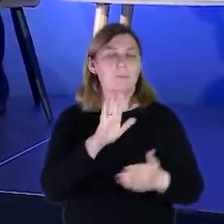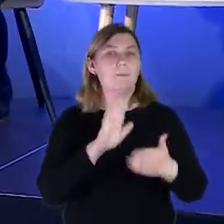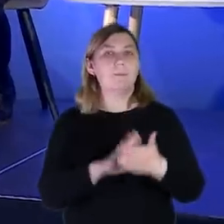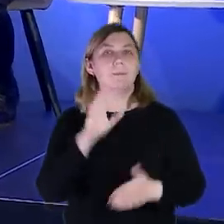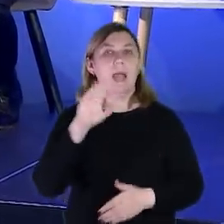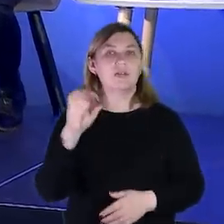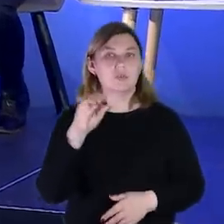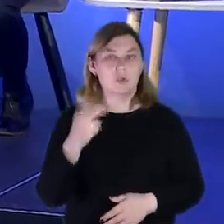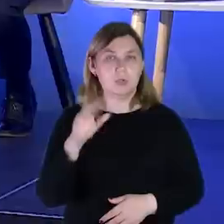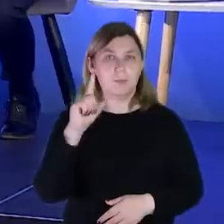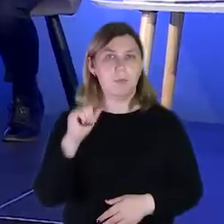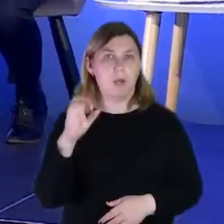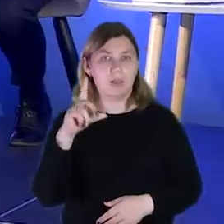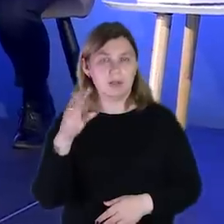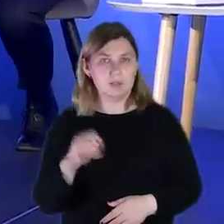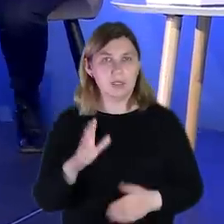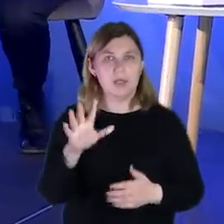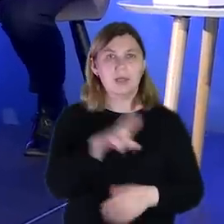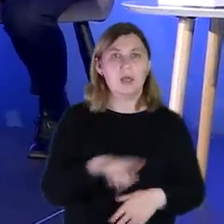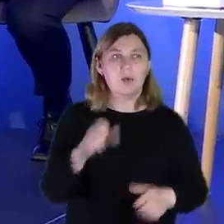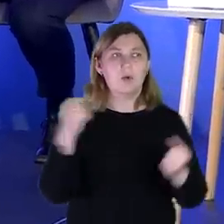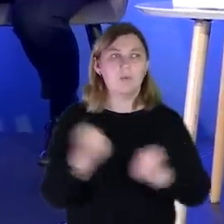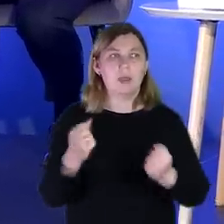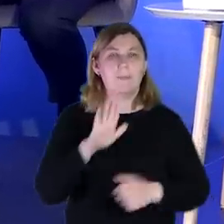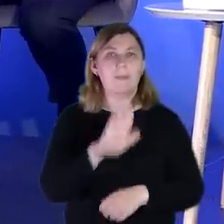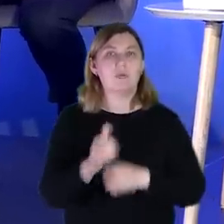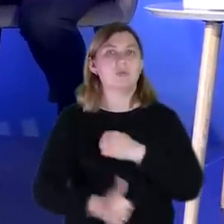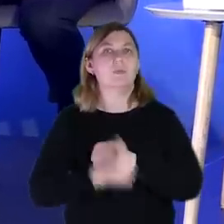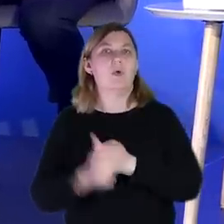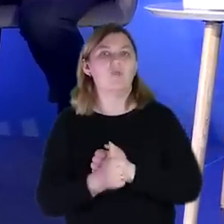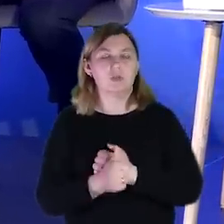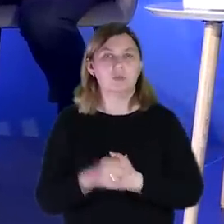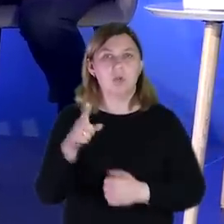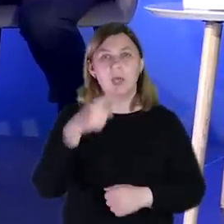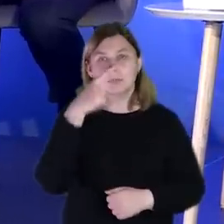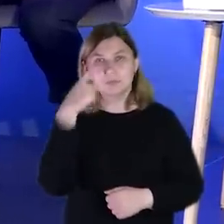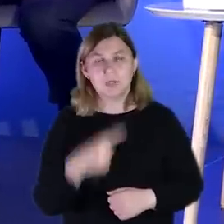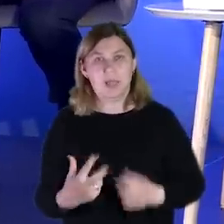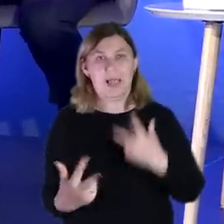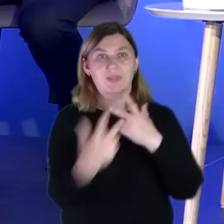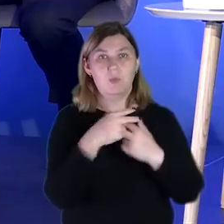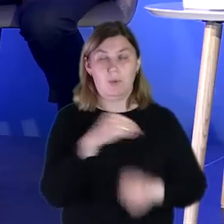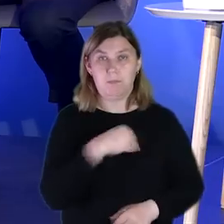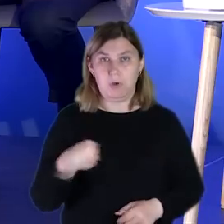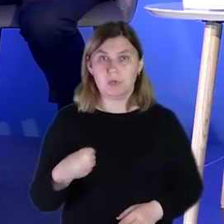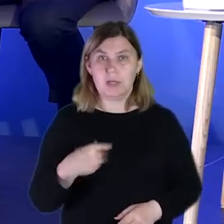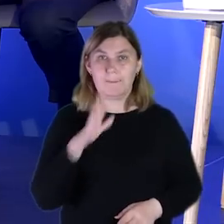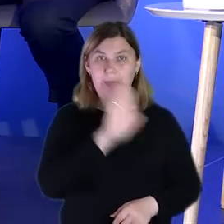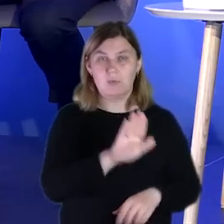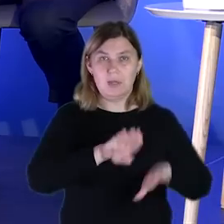który miał być tutaj zlokalizowany, czyli rejon umocniony, miał spowodować, że siły sowieckie idąc na Polskę miały zostać rozdzielone.